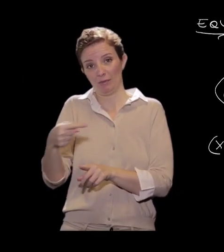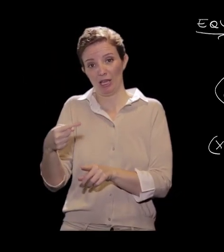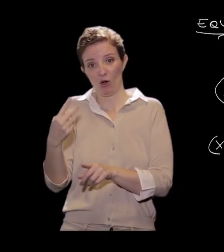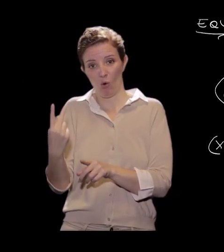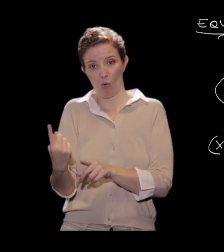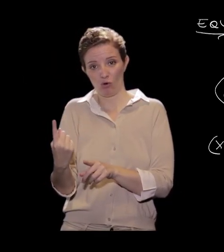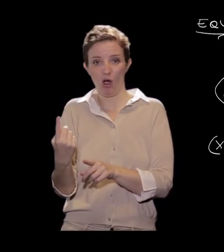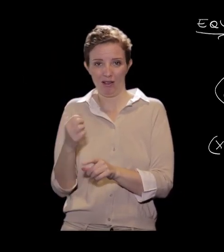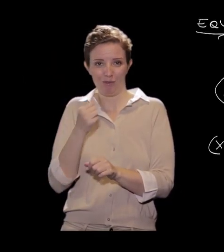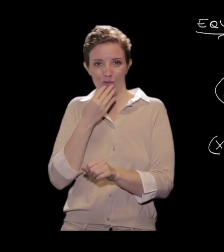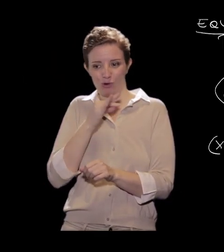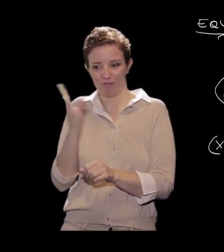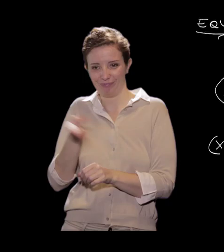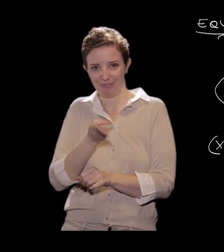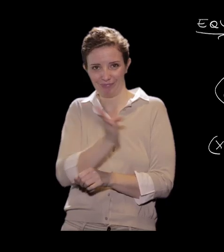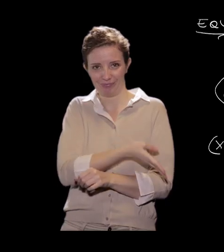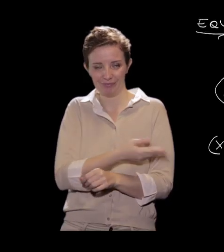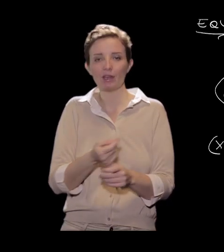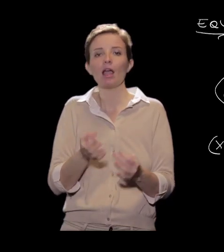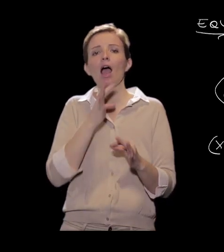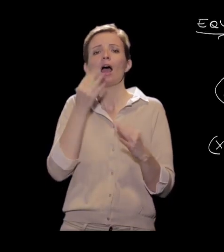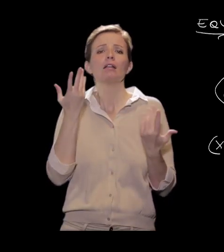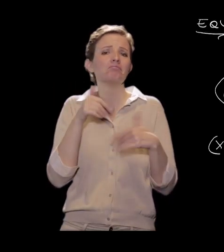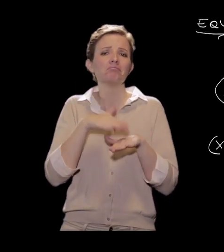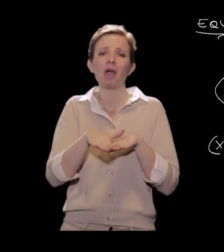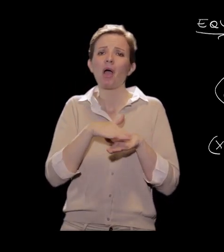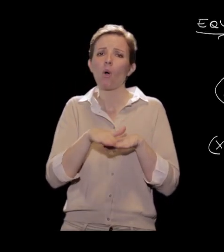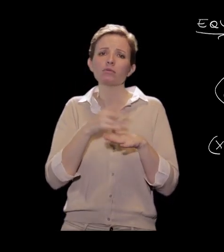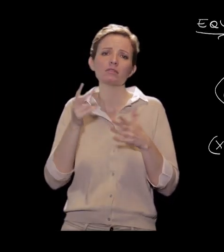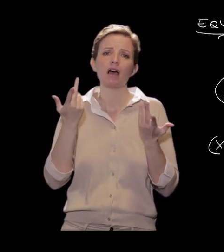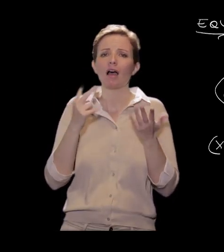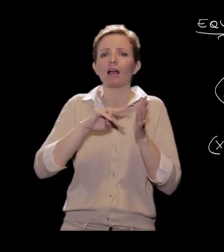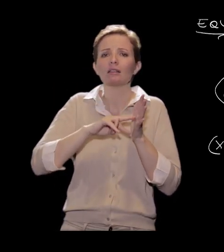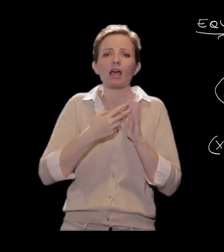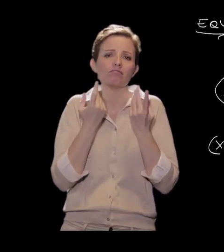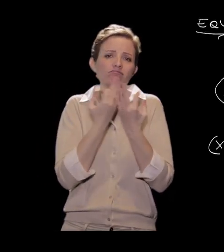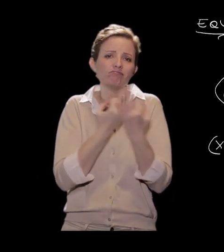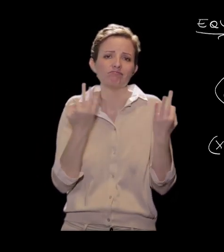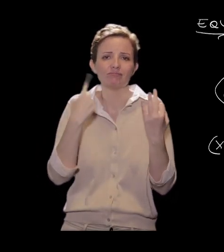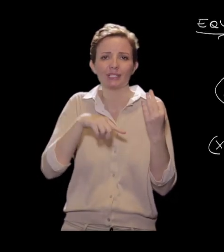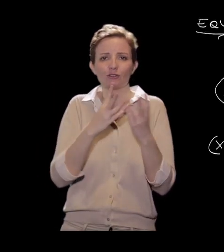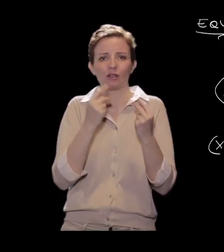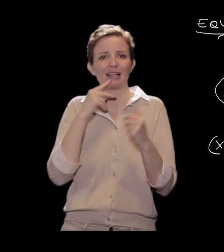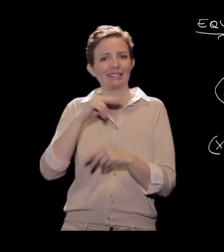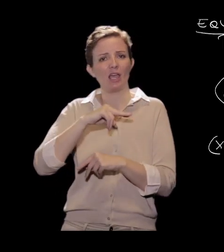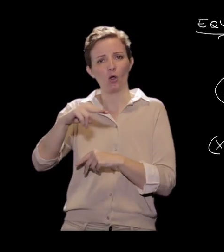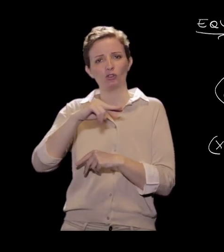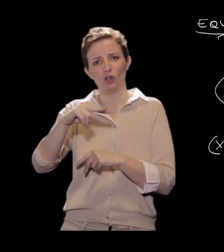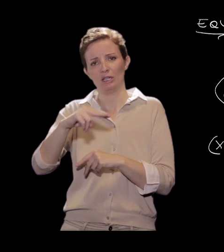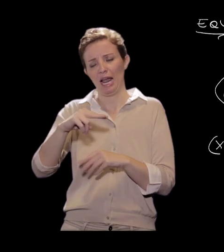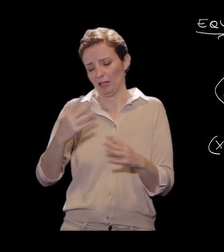Utilizzando ora le tecniche di soluzione delle equazioni di secondo grado al quale abbiamo portato quella di terzo